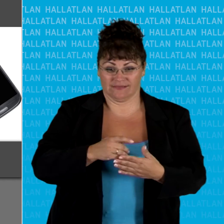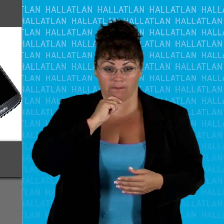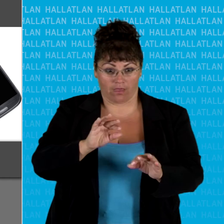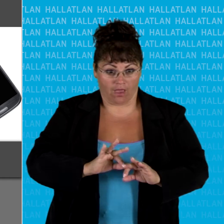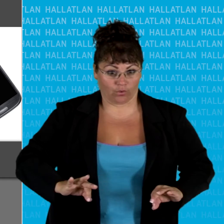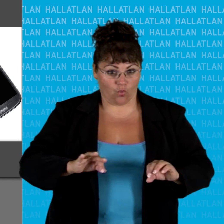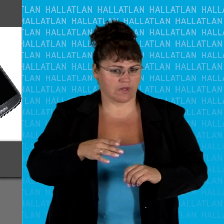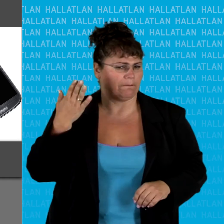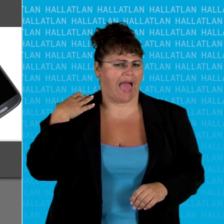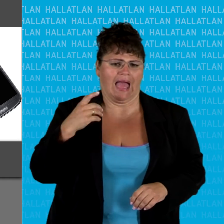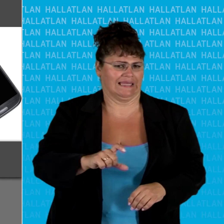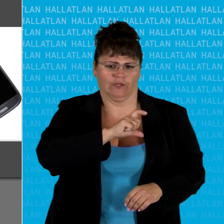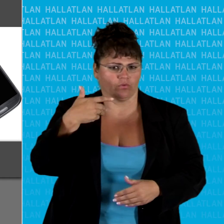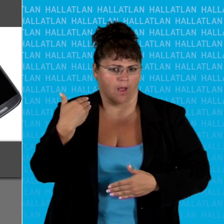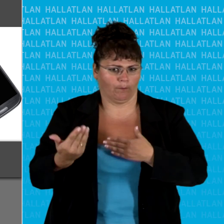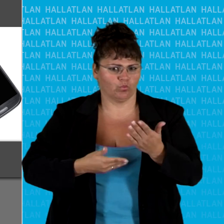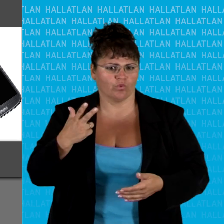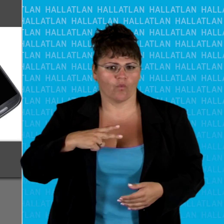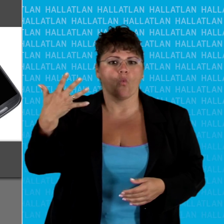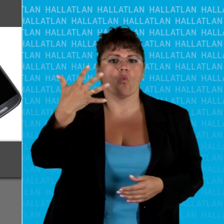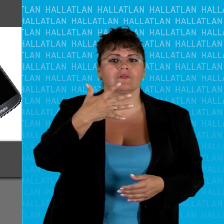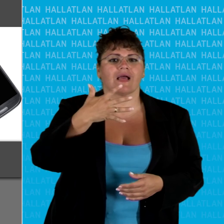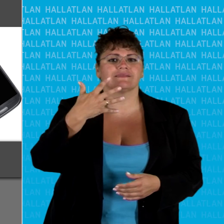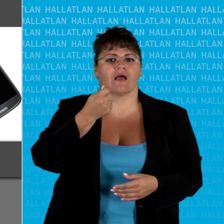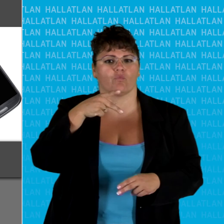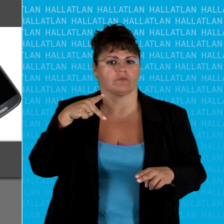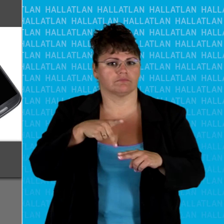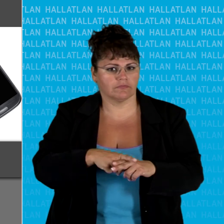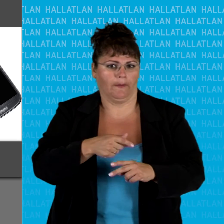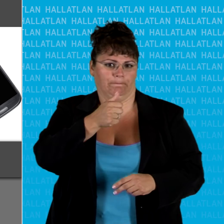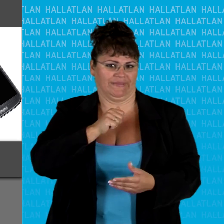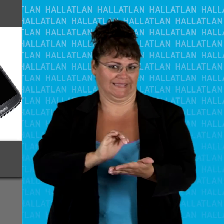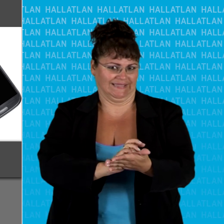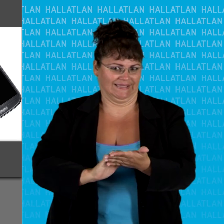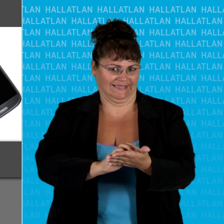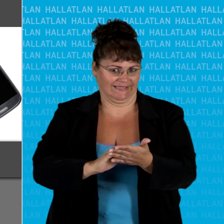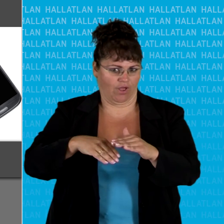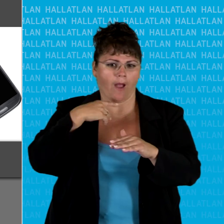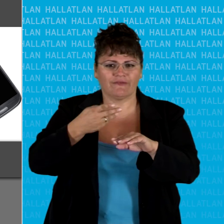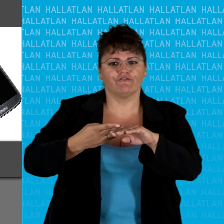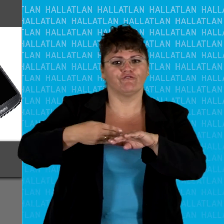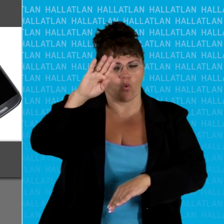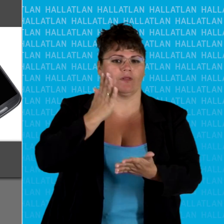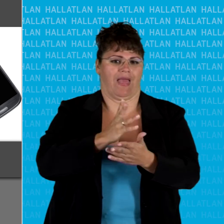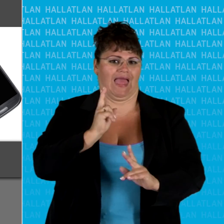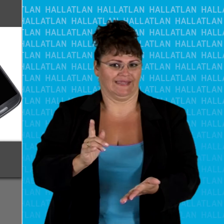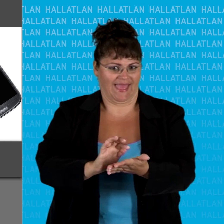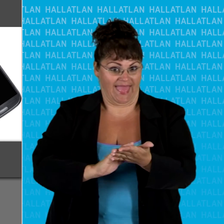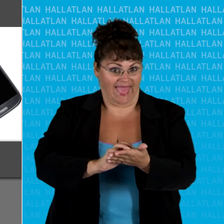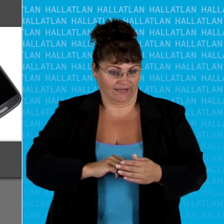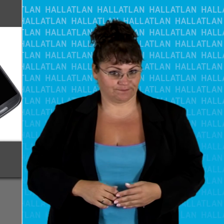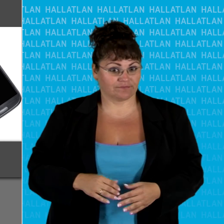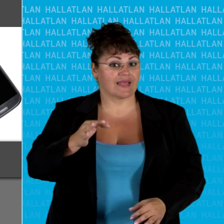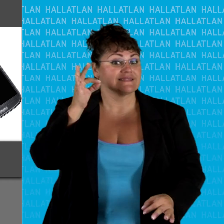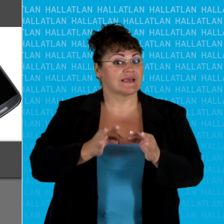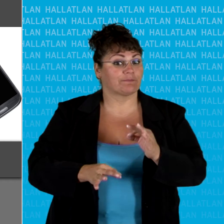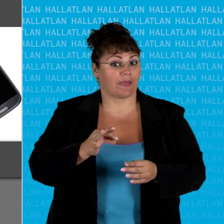Mindez Magyarországon már régóta működik, ötezer forintos PIN-limittel.